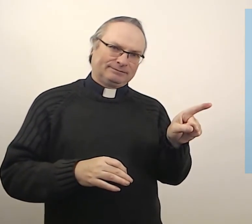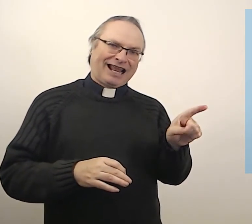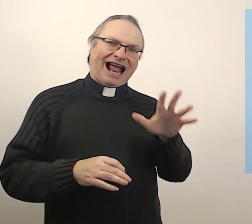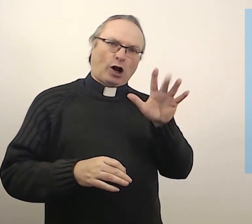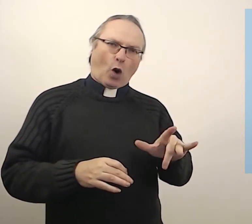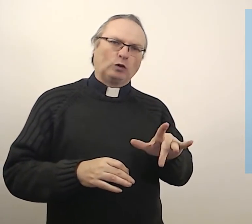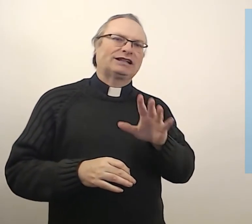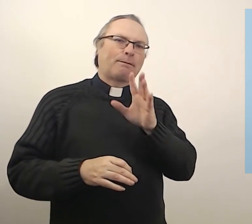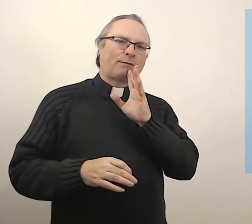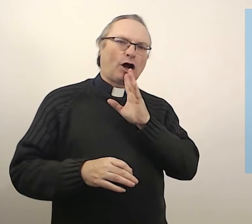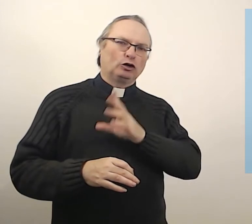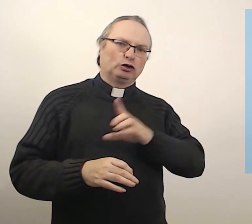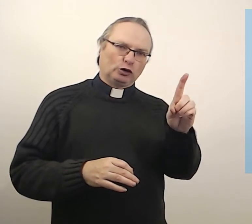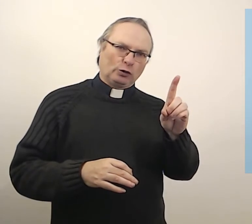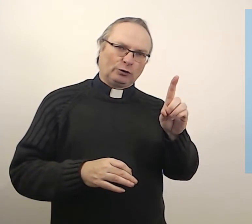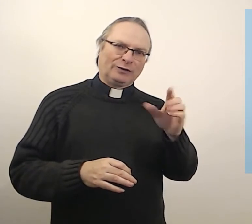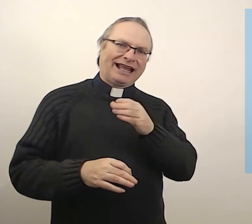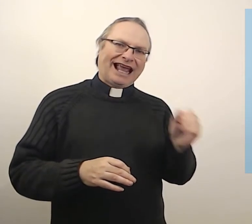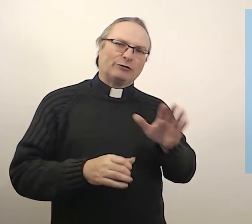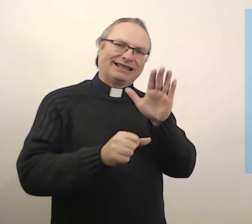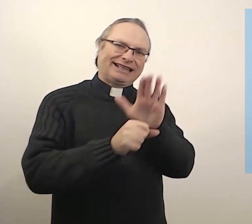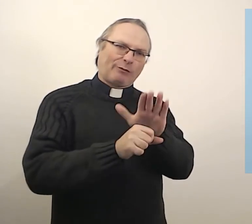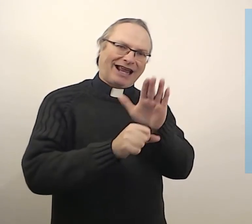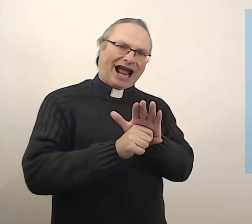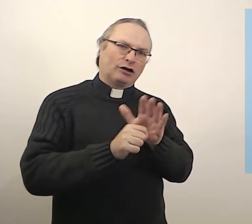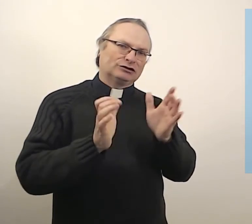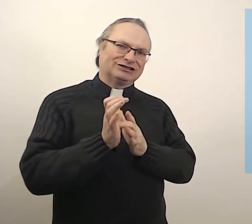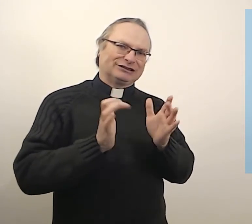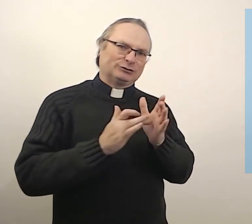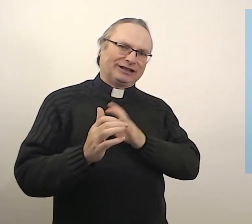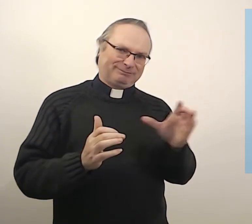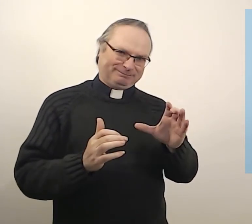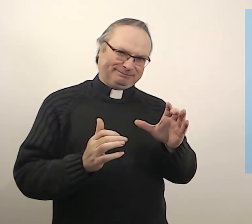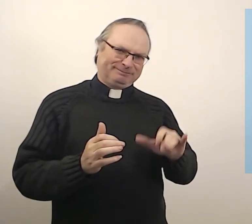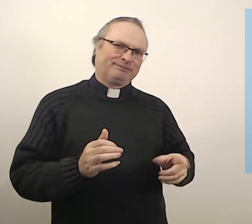à cause de la parole de Dieu et du témoignage de Jésus-Christ.